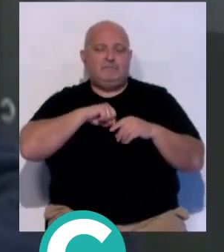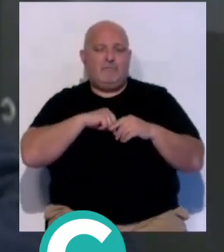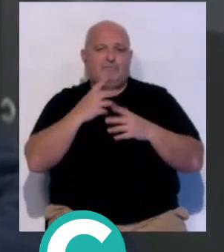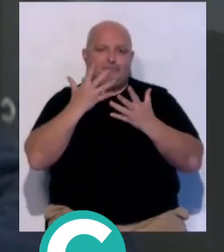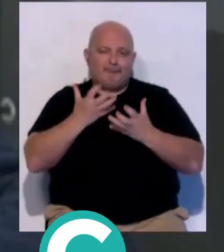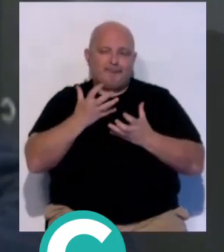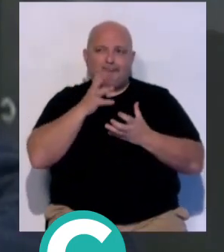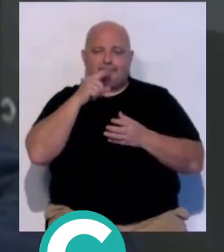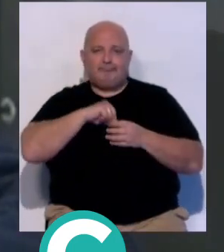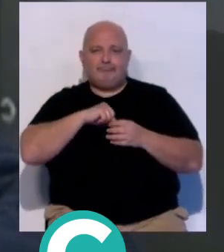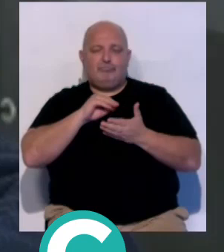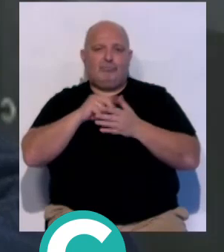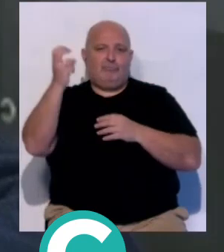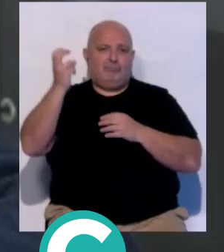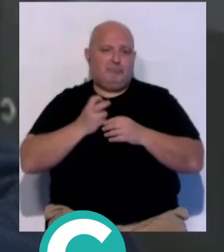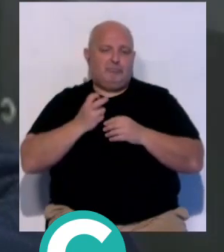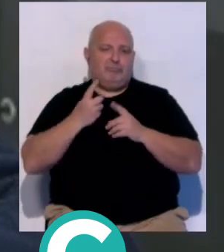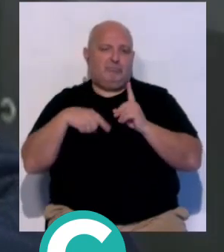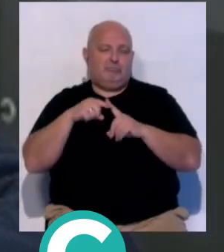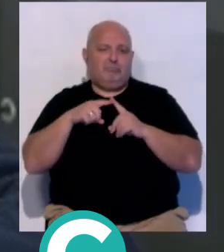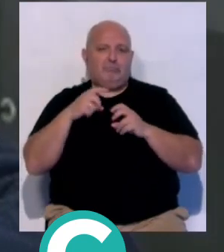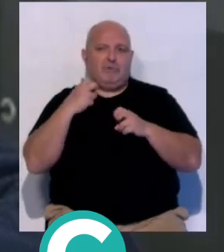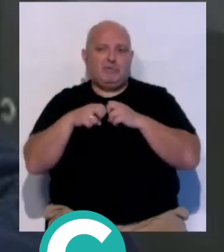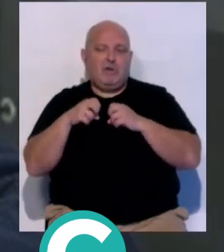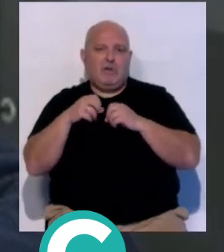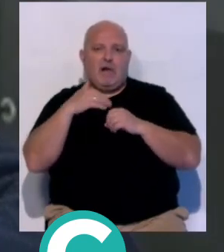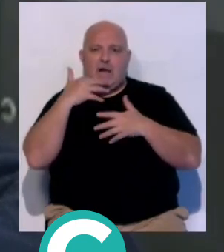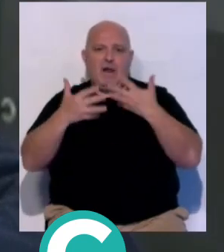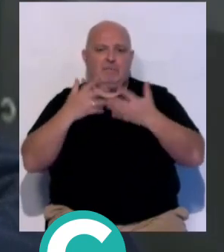te venías para acá de vuelta estaba lesionado el tobillo cualquier cosa y te venía abarcar nada más